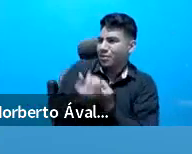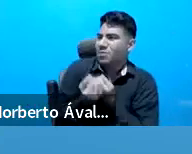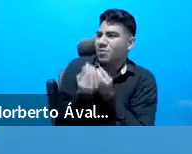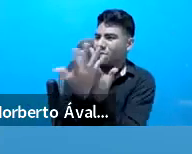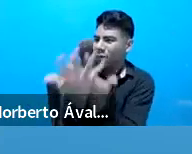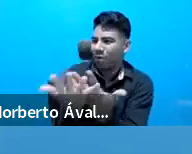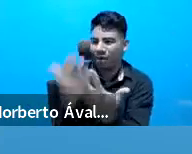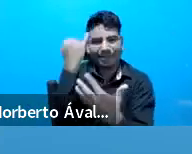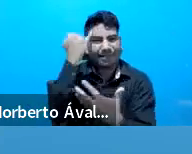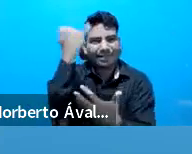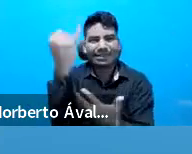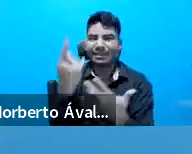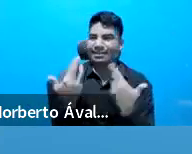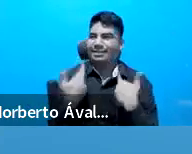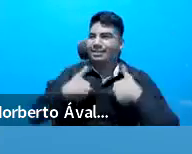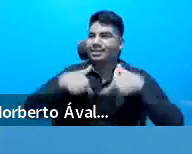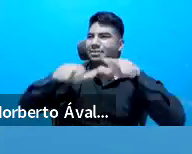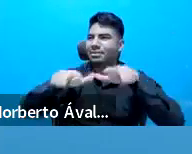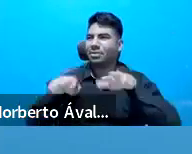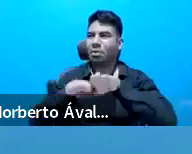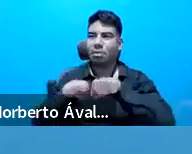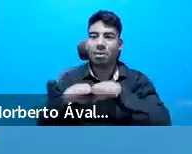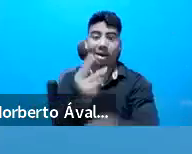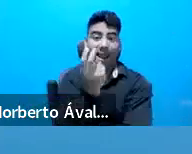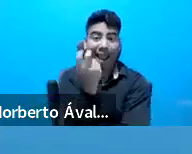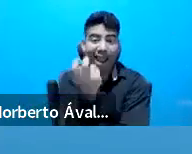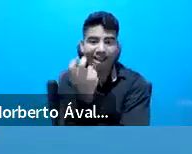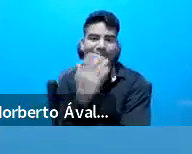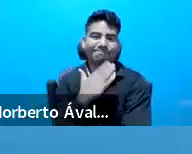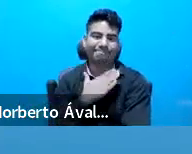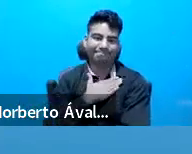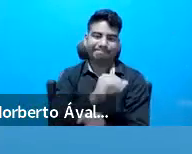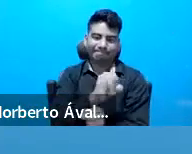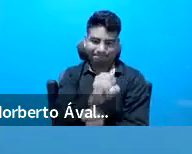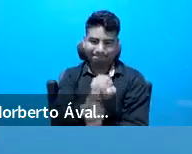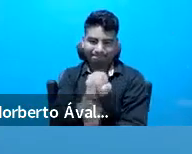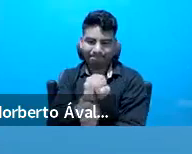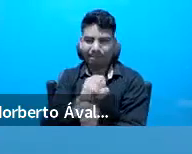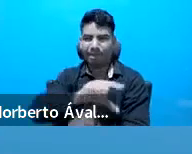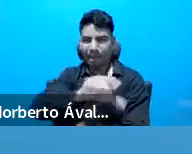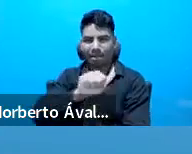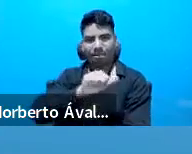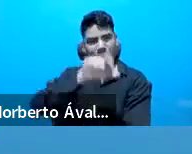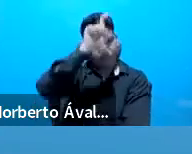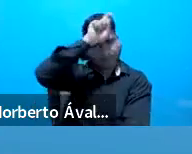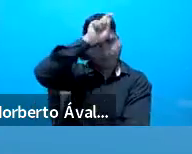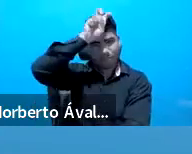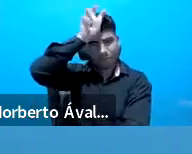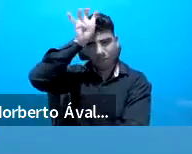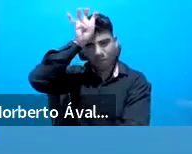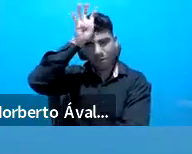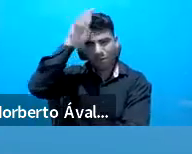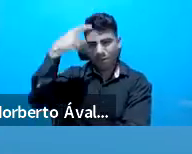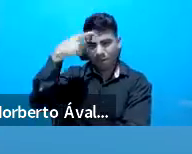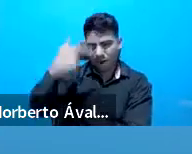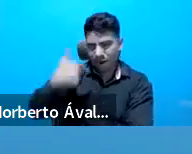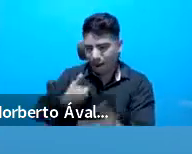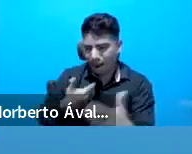surge la nueva surge la nueva investigación en en en donde empezamos a preguntarnos cómo se se vivía un